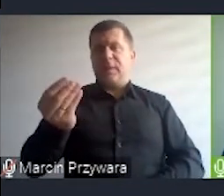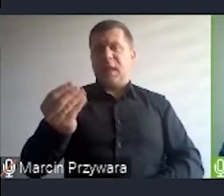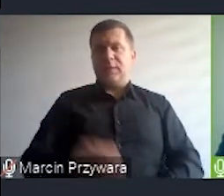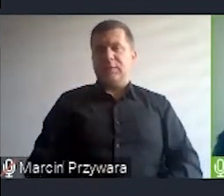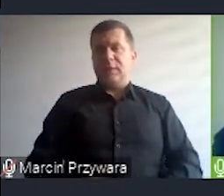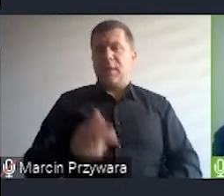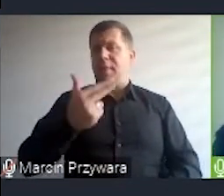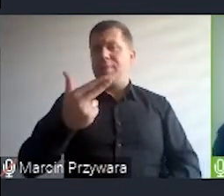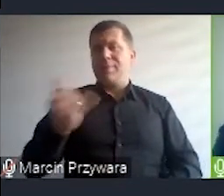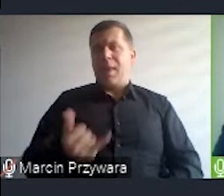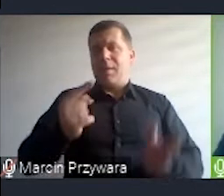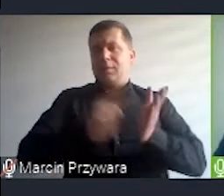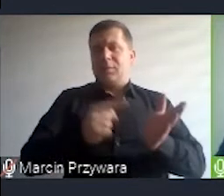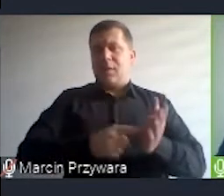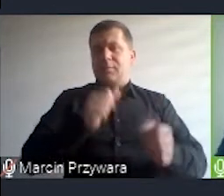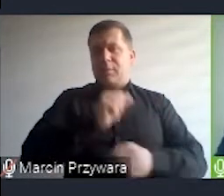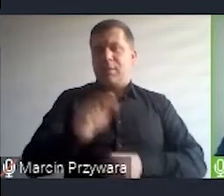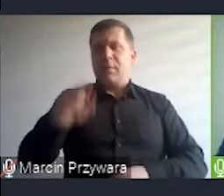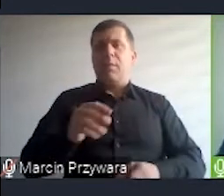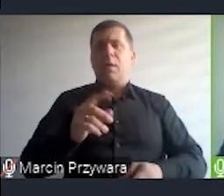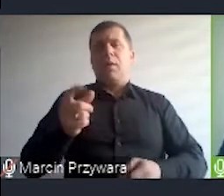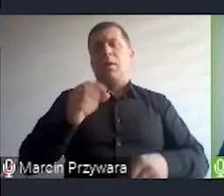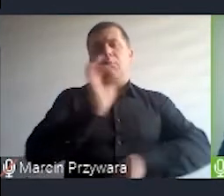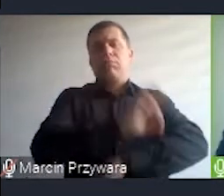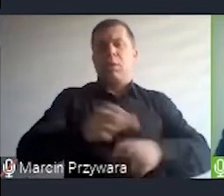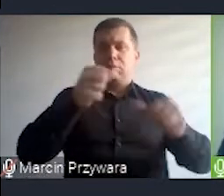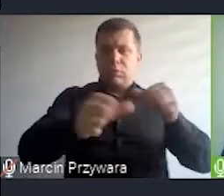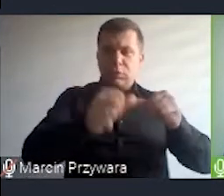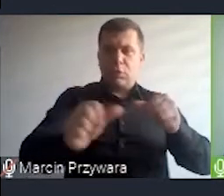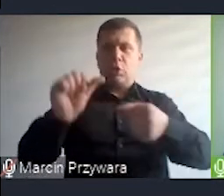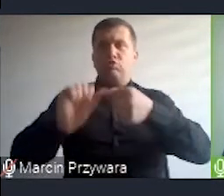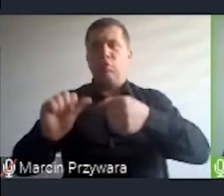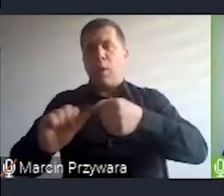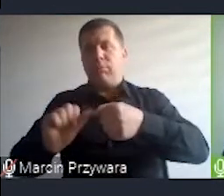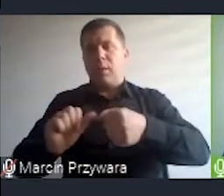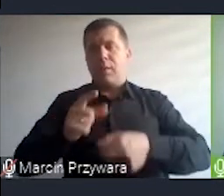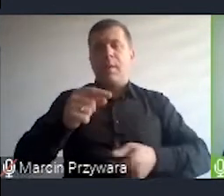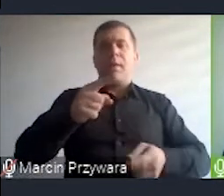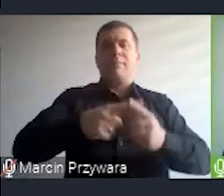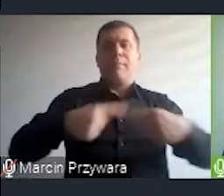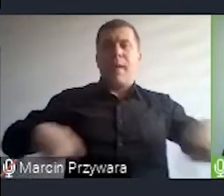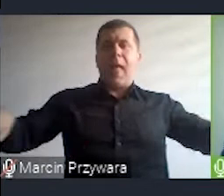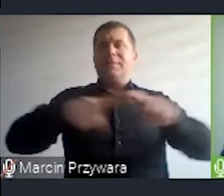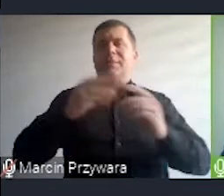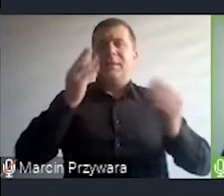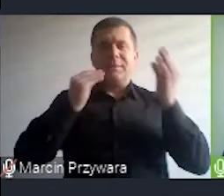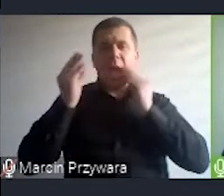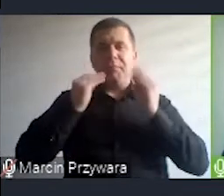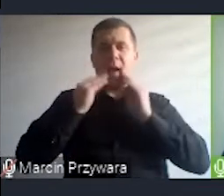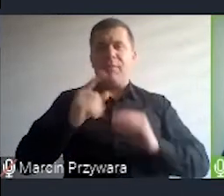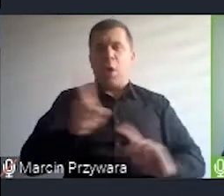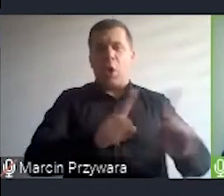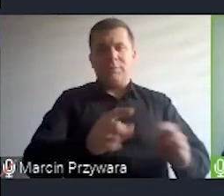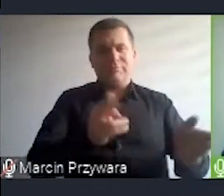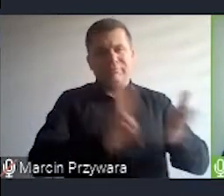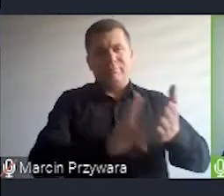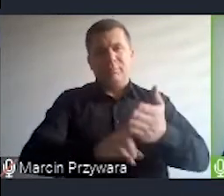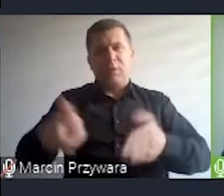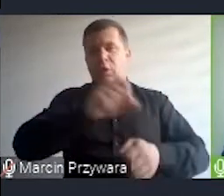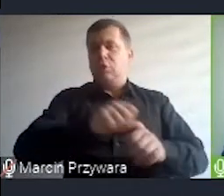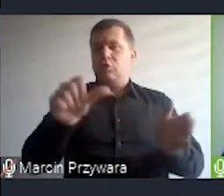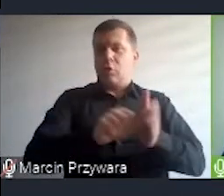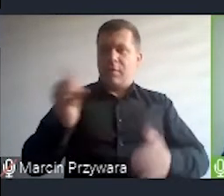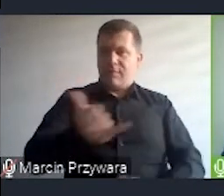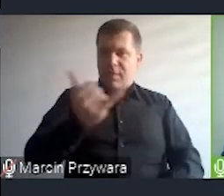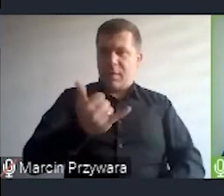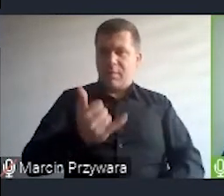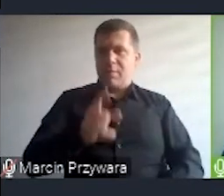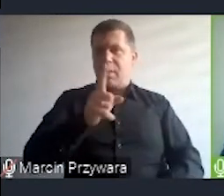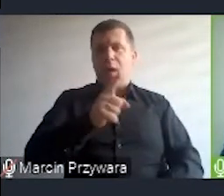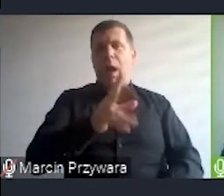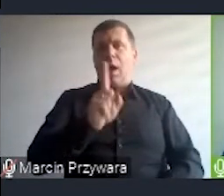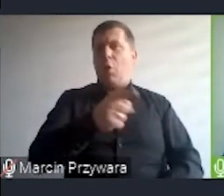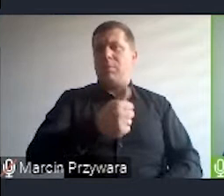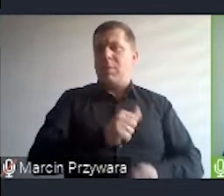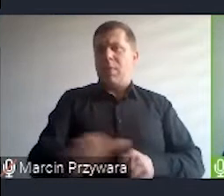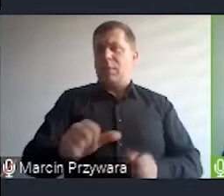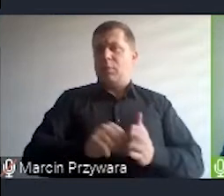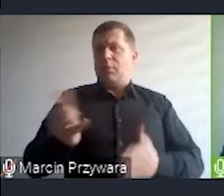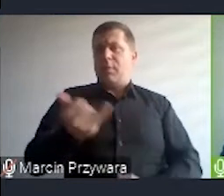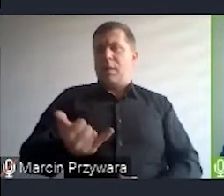Najczęściej występuje to w projektach przedszkolnych i żłobkowych. Place zabaw są oznaczane jako środki trwałe, a nimi nie są.